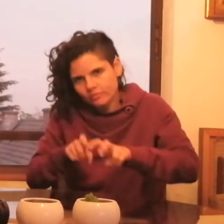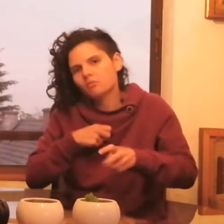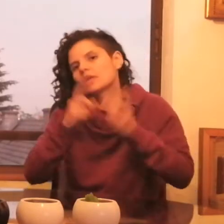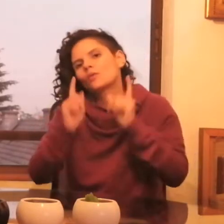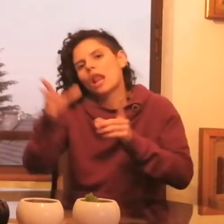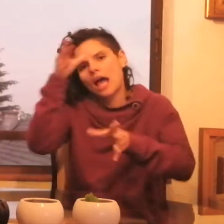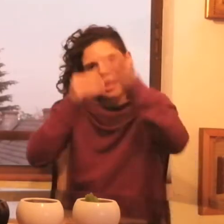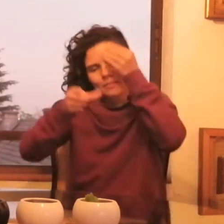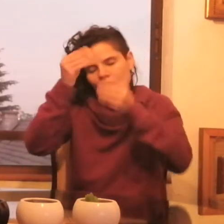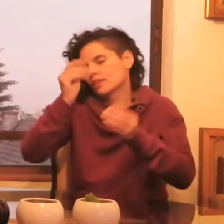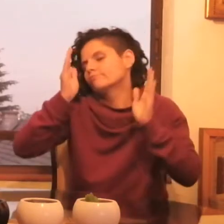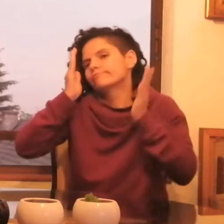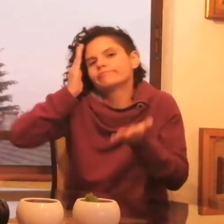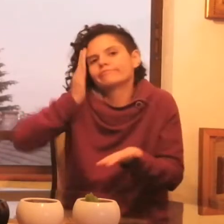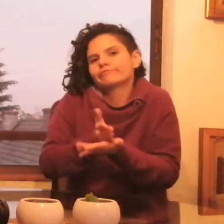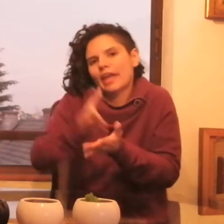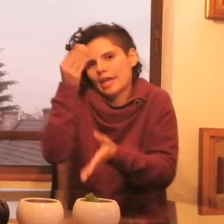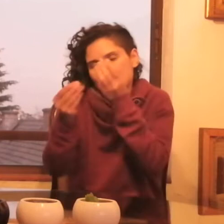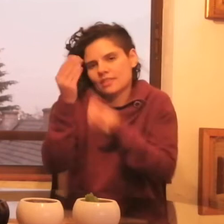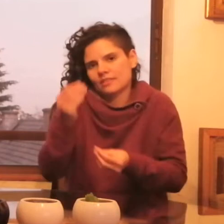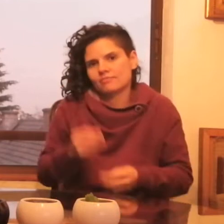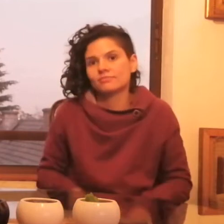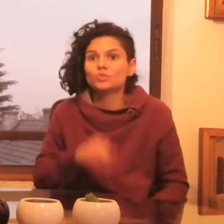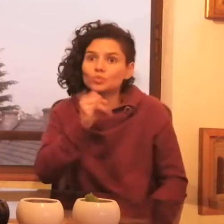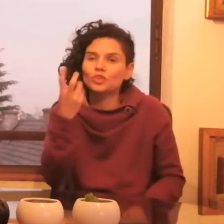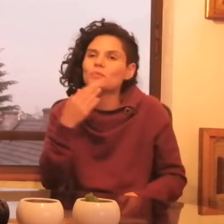tienes que aprender - y en el fondo vas un poco mas allá, hablemos un poquito como que tú pega en la